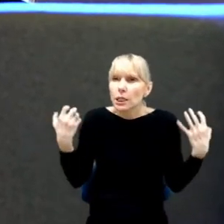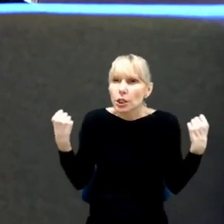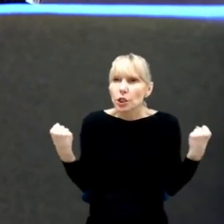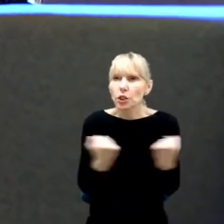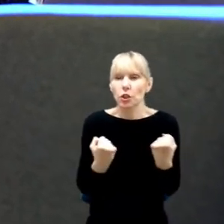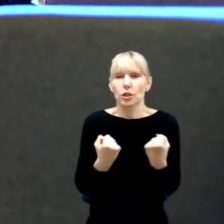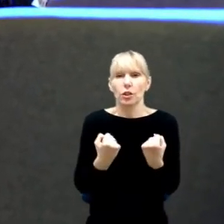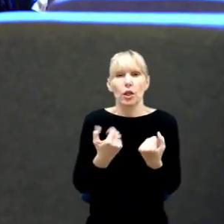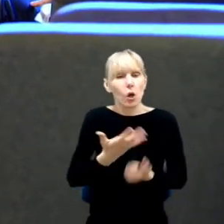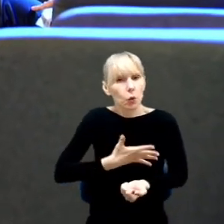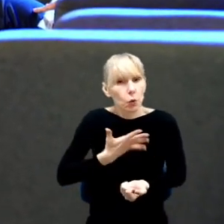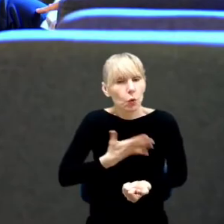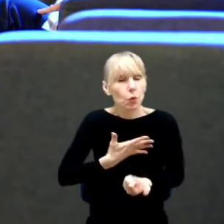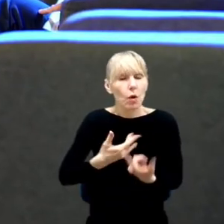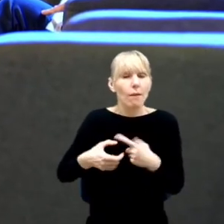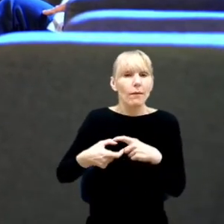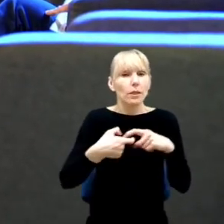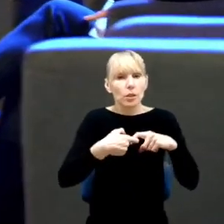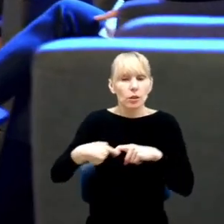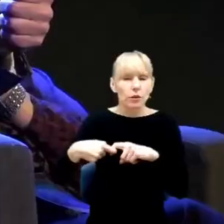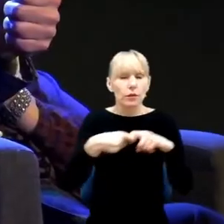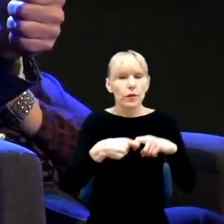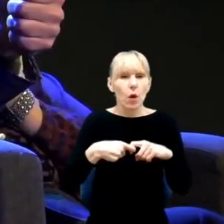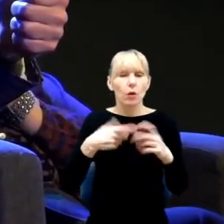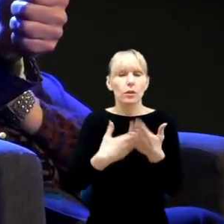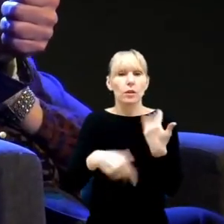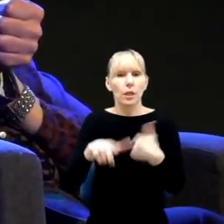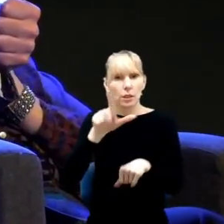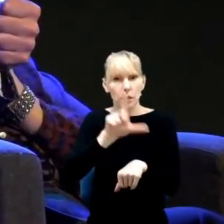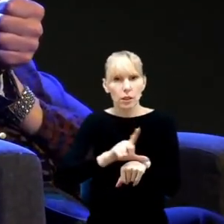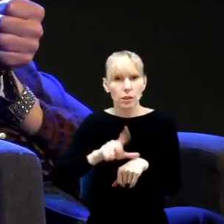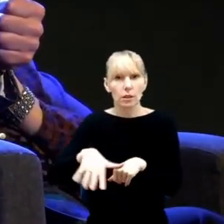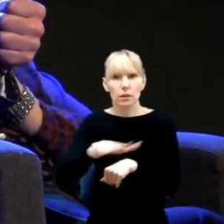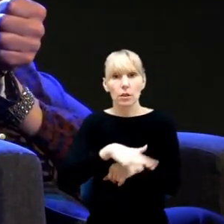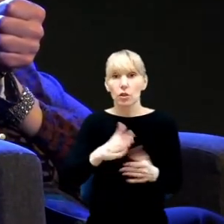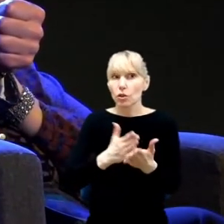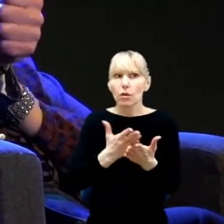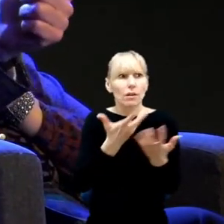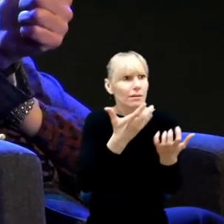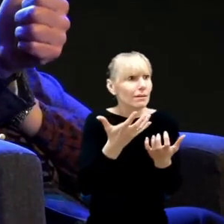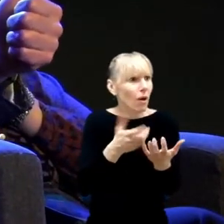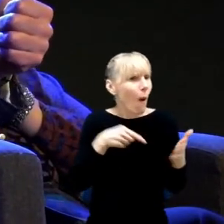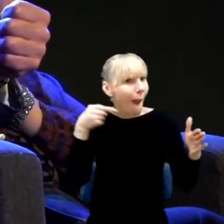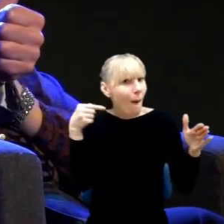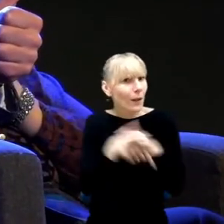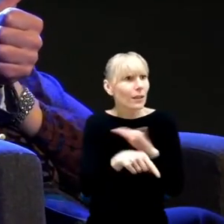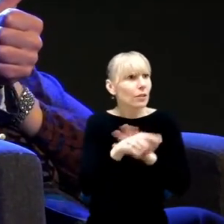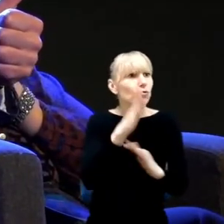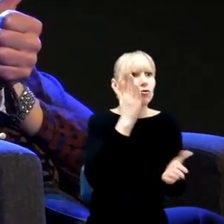Ale czy oni chcą emigrować tylko za pracą? Nie, to nie jest główny powód.